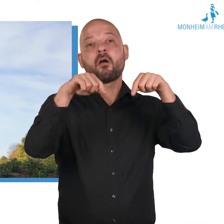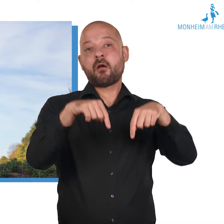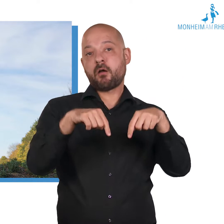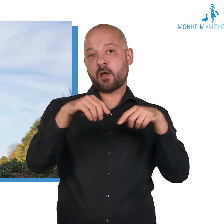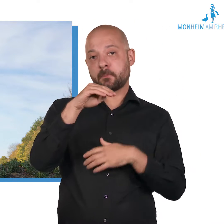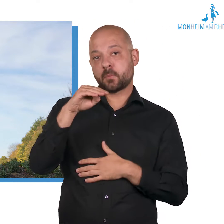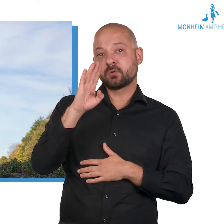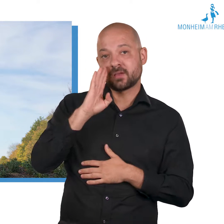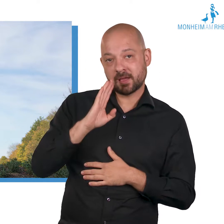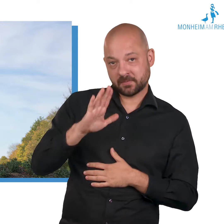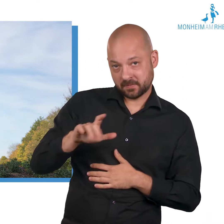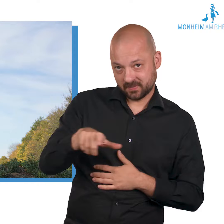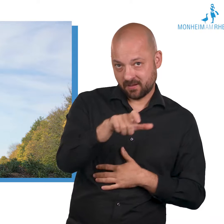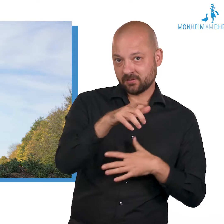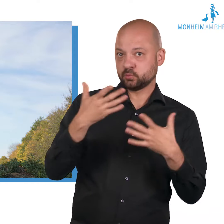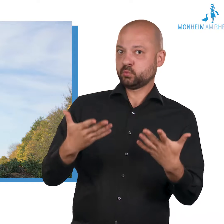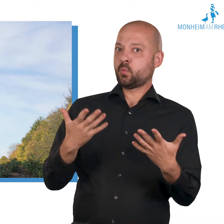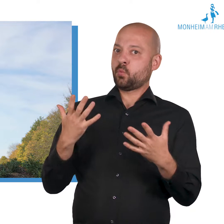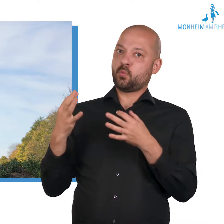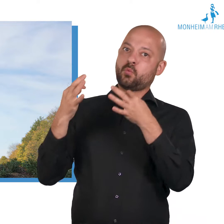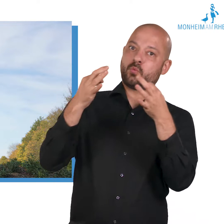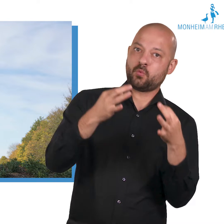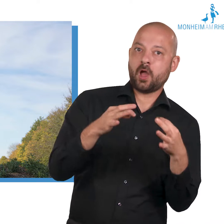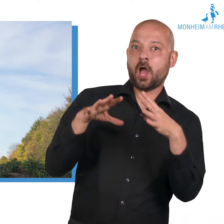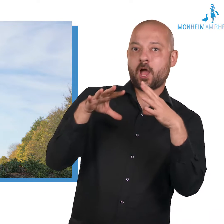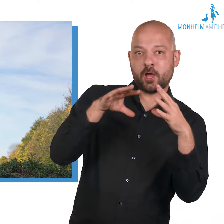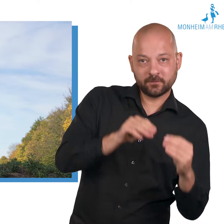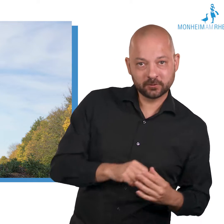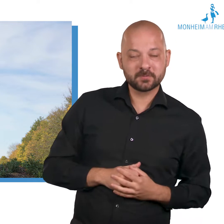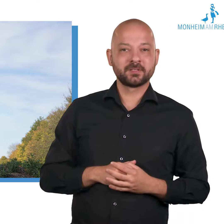Monheim am Rhein aufgenommen.